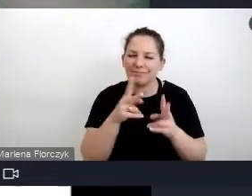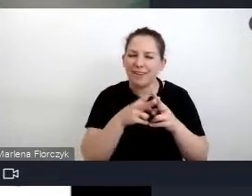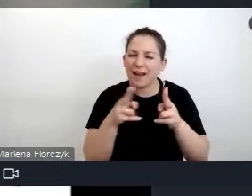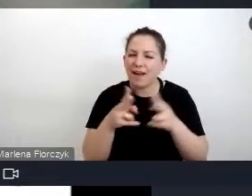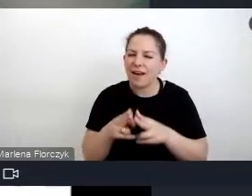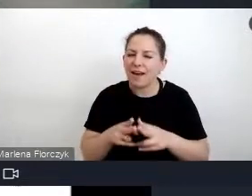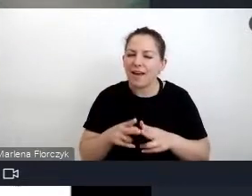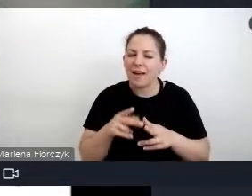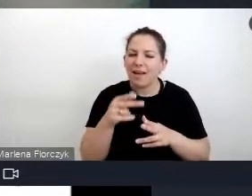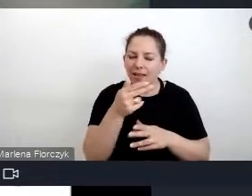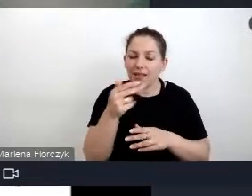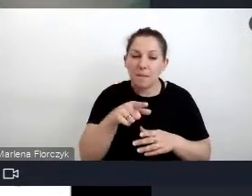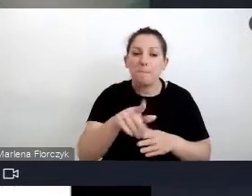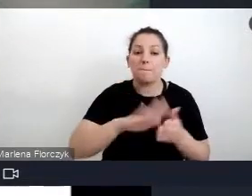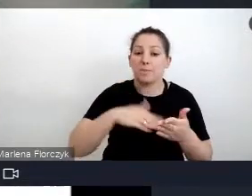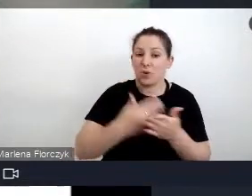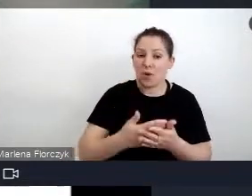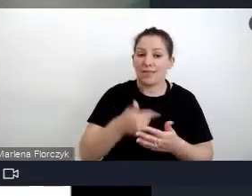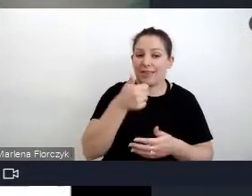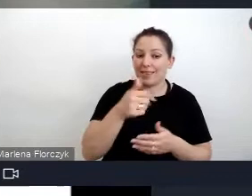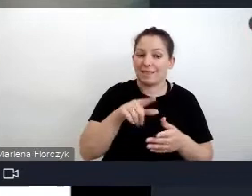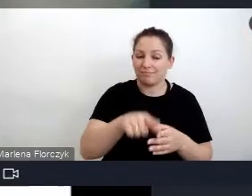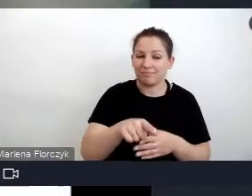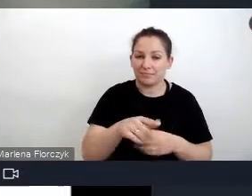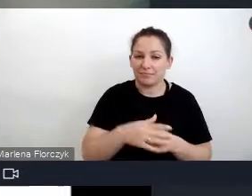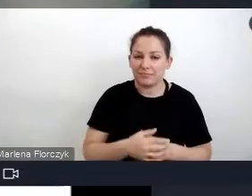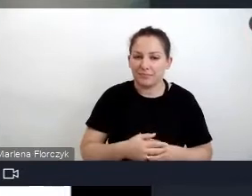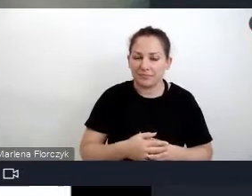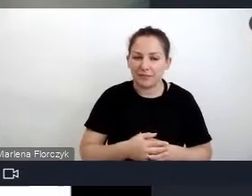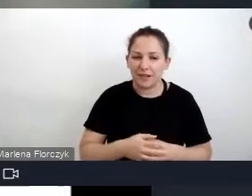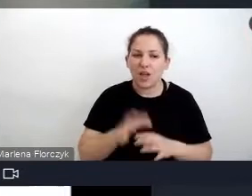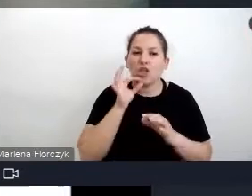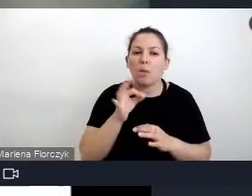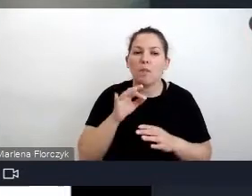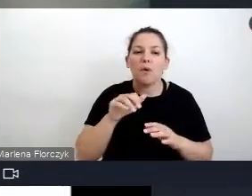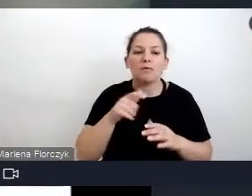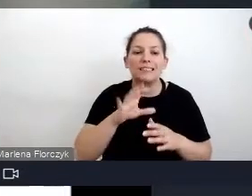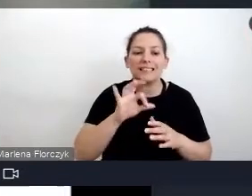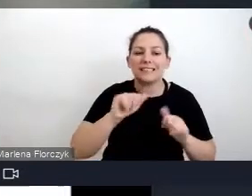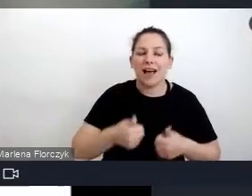Na tym przykładzie widać, że jednym z wyzwań związanych z dobrobytem może być stan lokalnej sieci dróg,